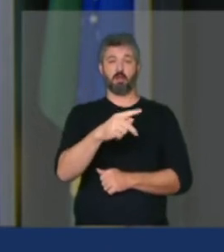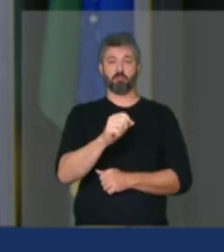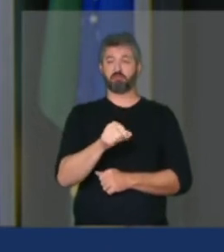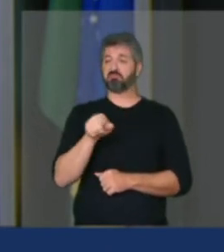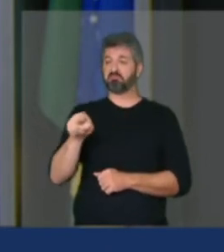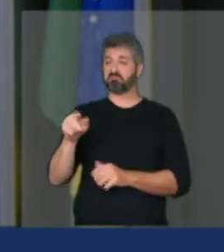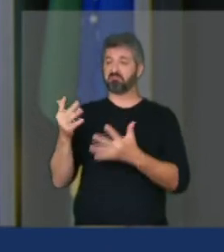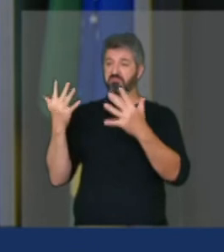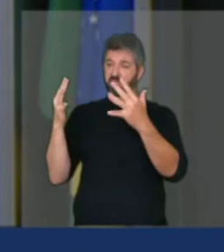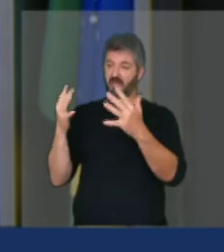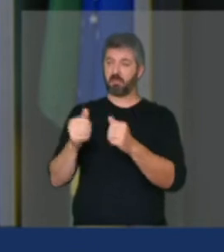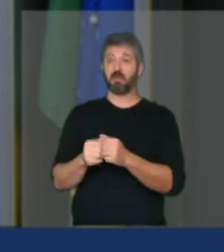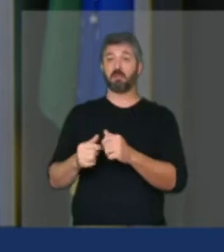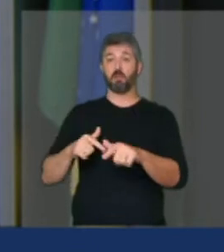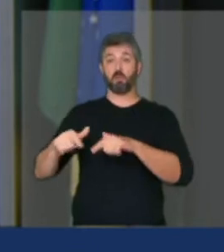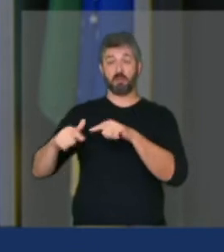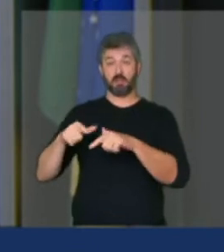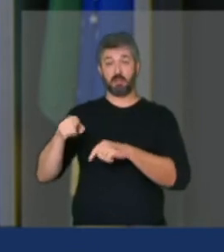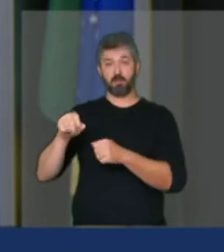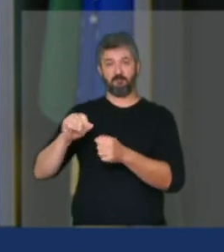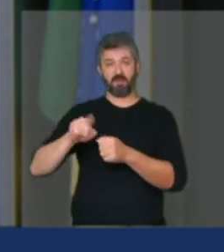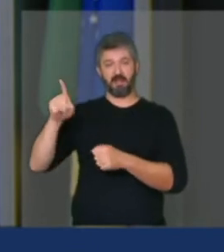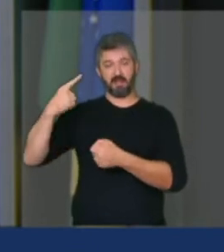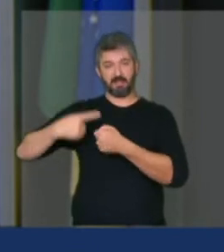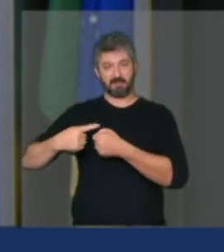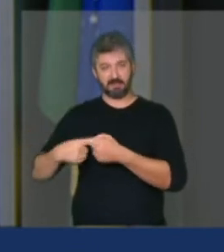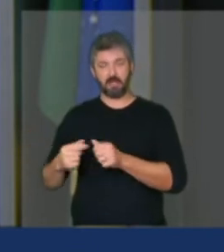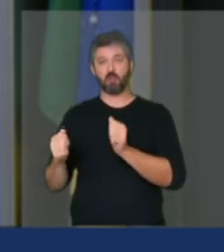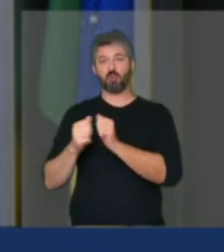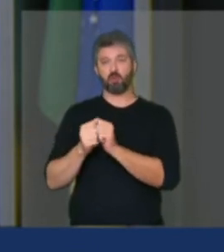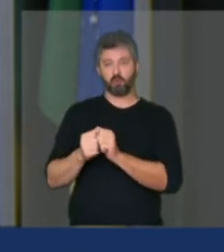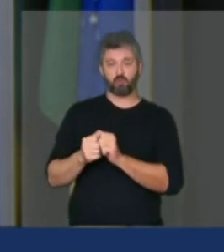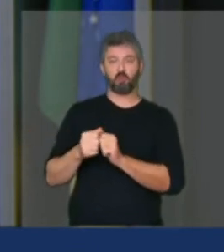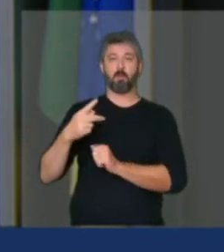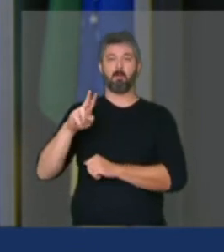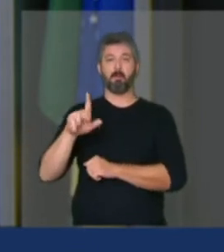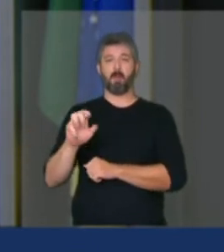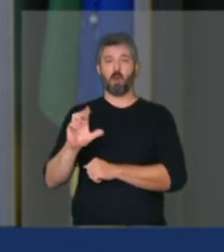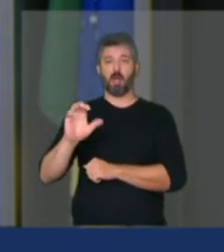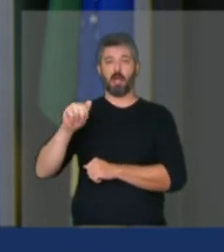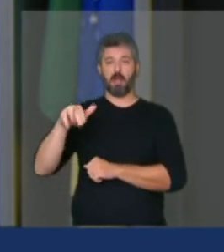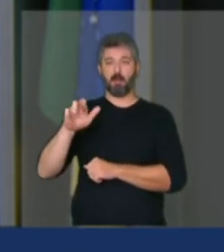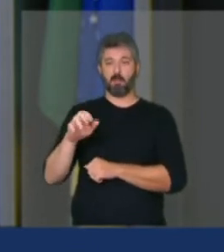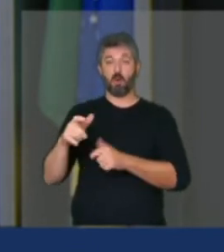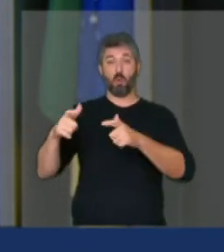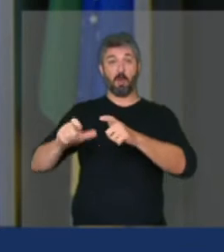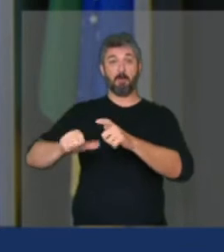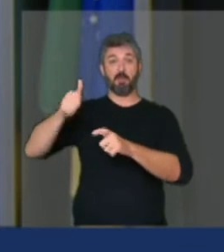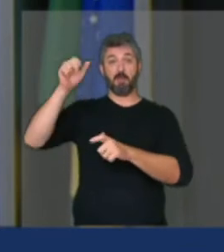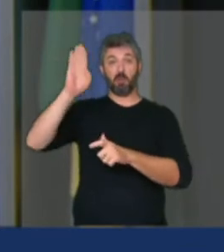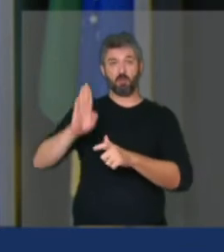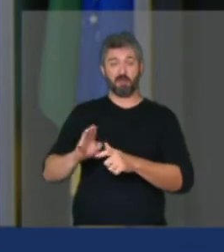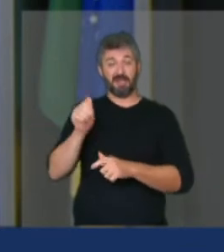CÂMARA. SENDO O PRIMEIRO LOCAL NO BRASIL QUE DAQUI A 15 DIAS TERÁTODA A SUA POPULAÇÃO VACINADA,